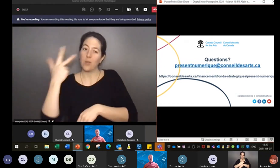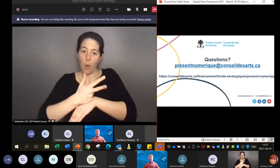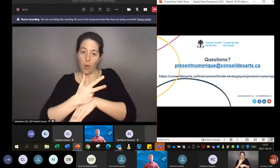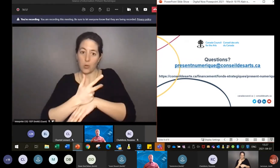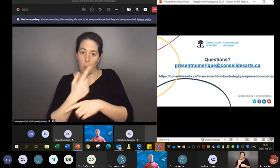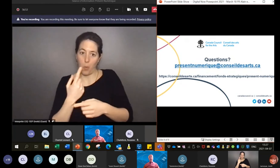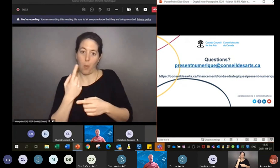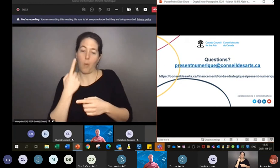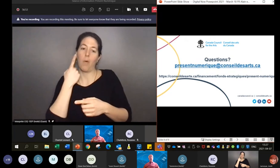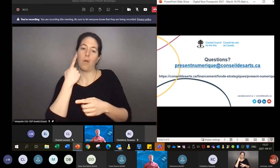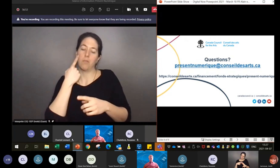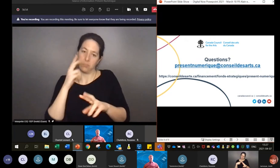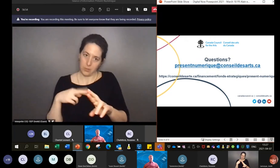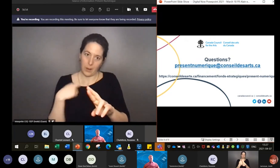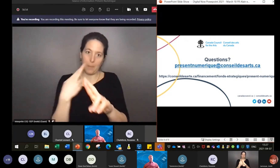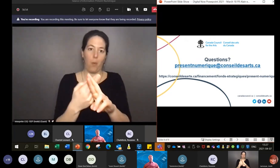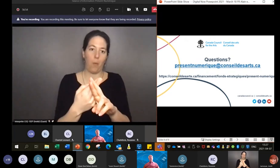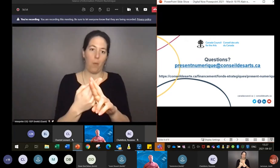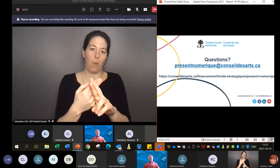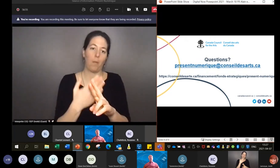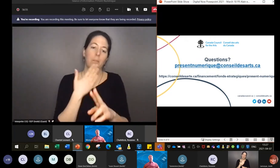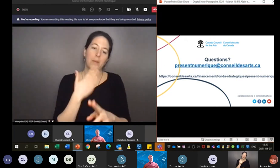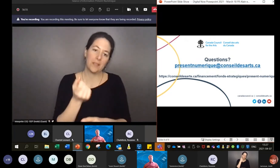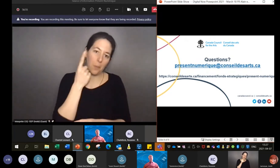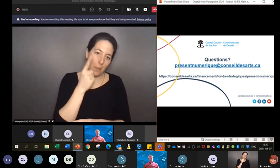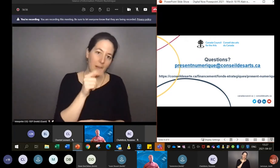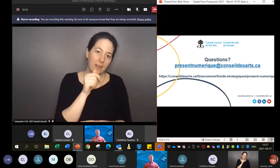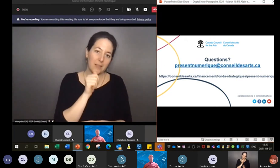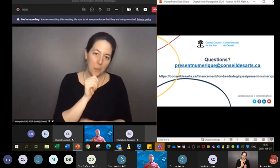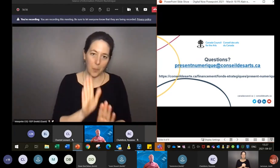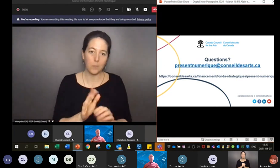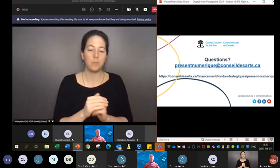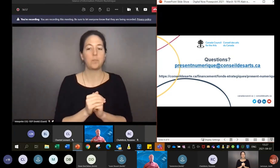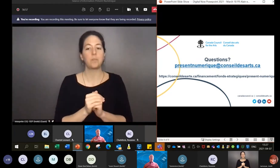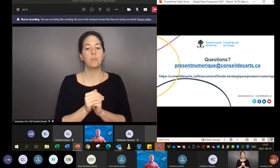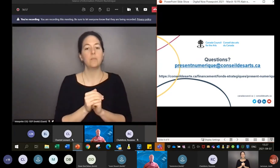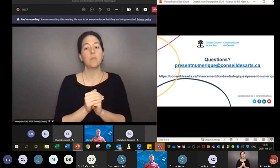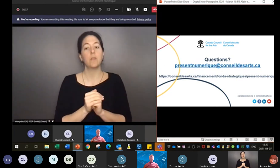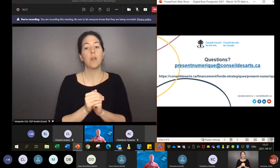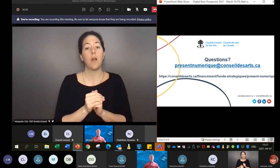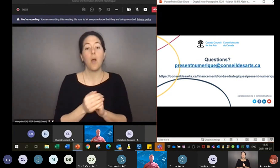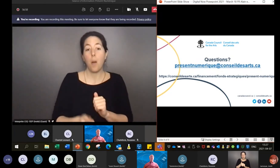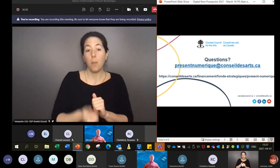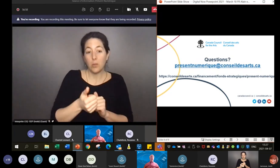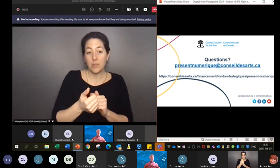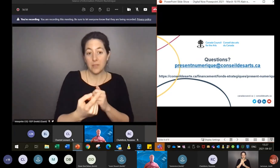compréhension, encore une fois, plus les